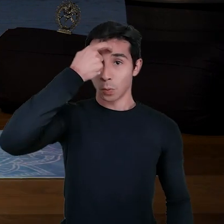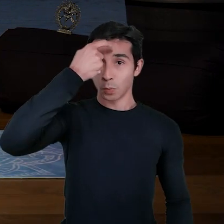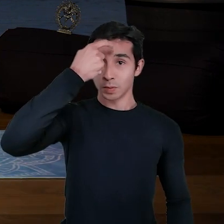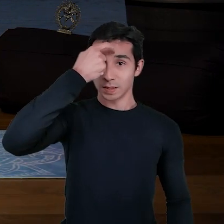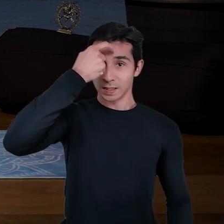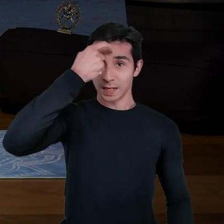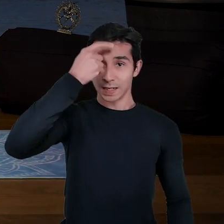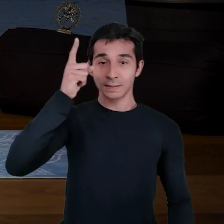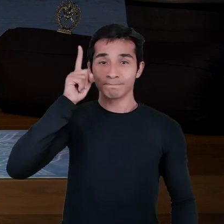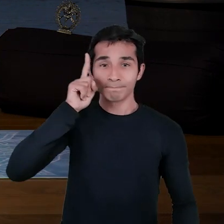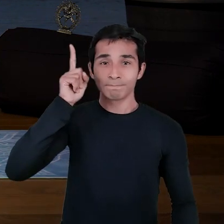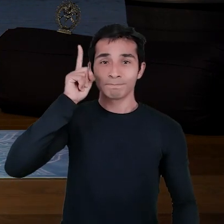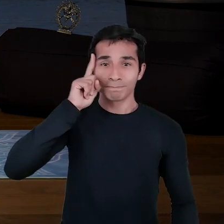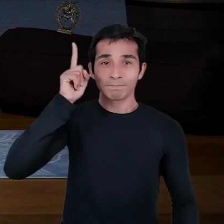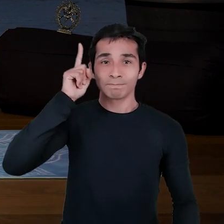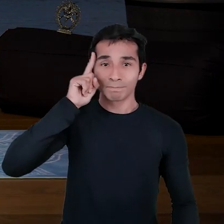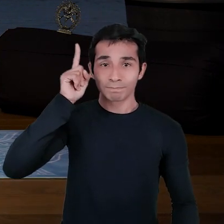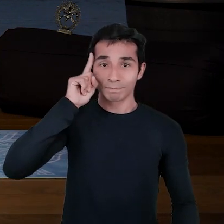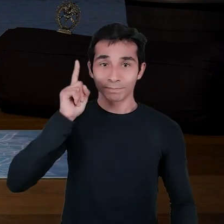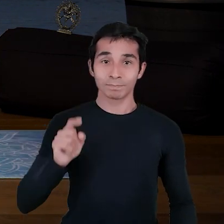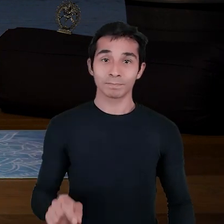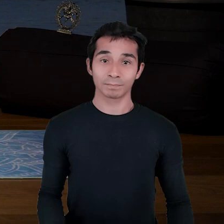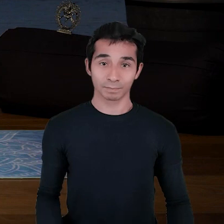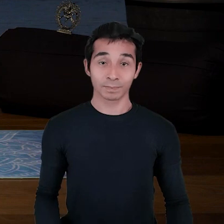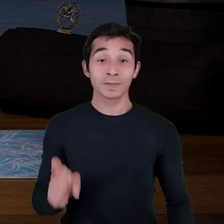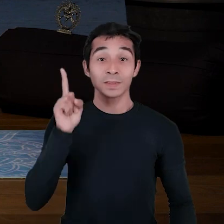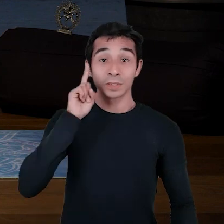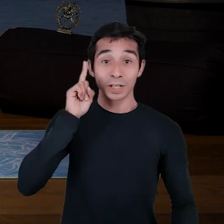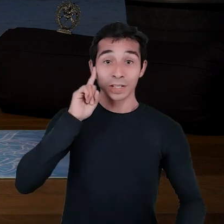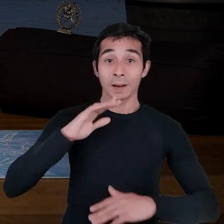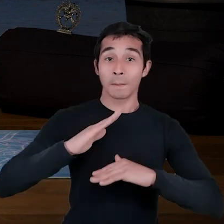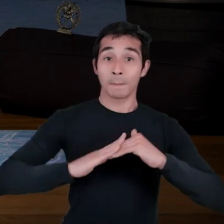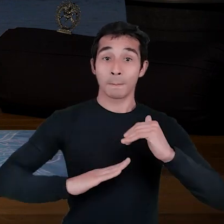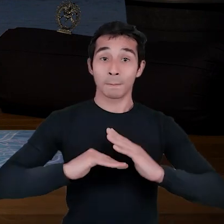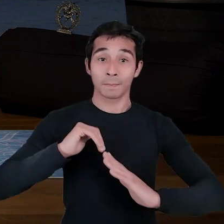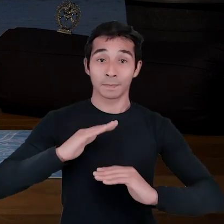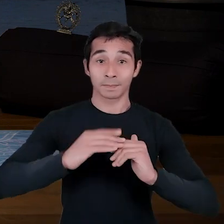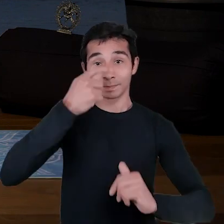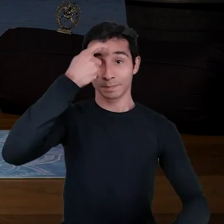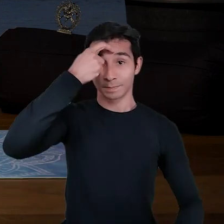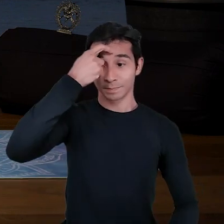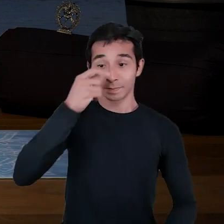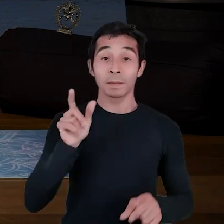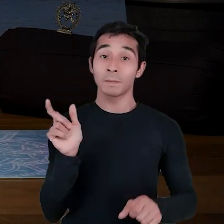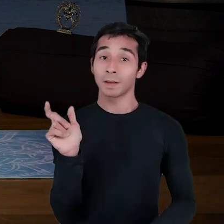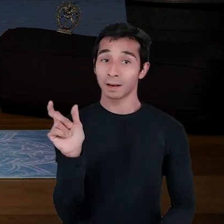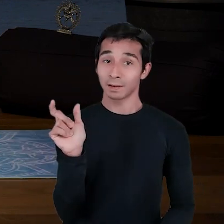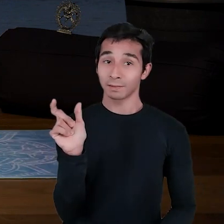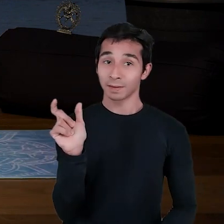a importância da consciência em nossas ações diárias, as ações práticas do dia a dia.